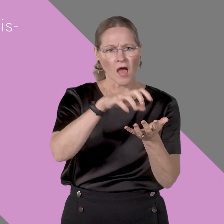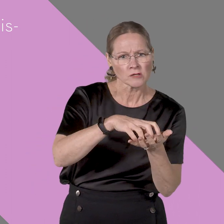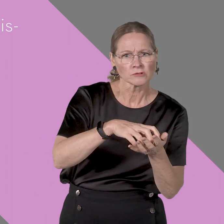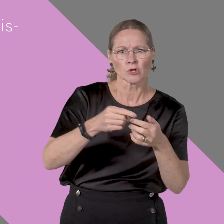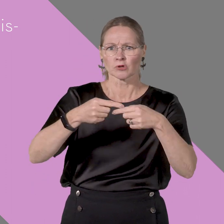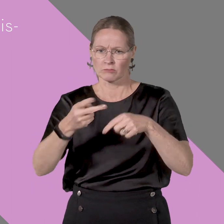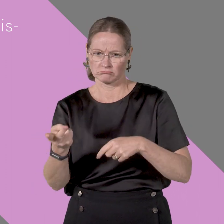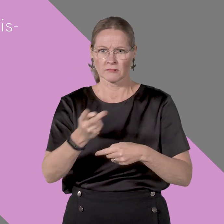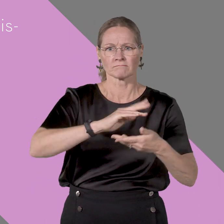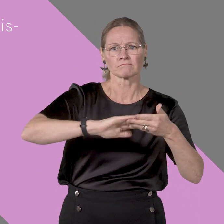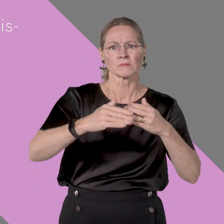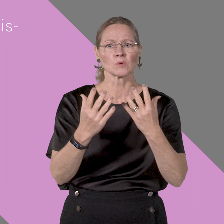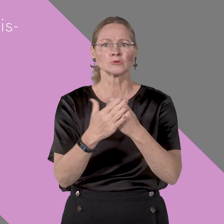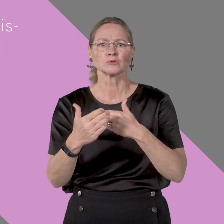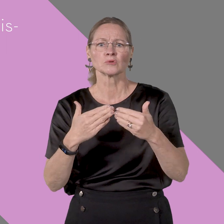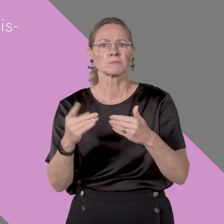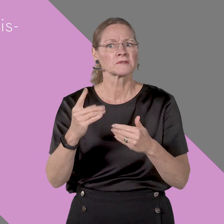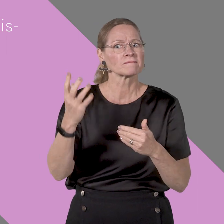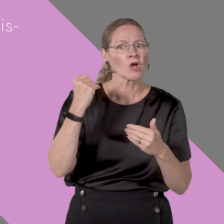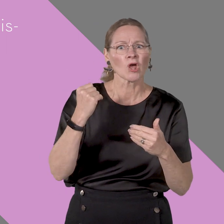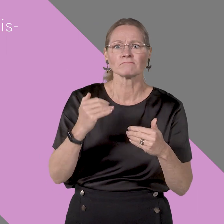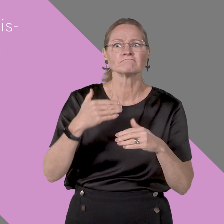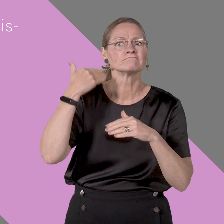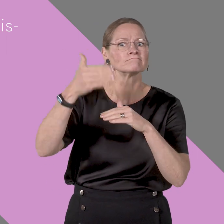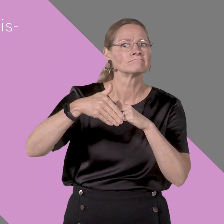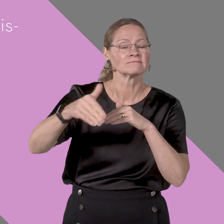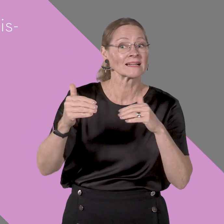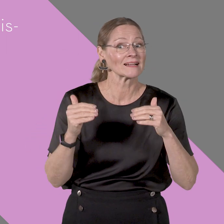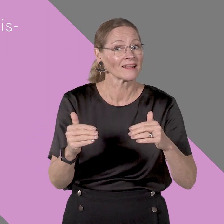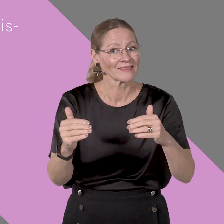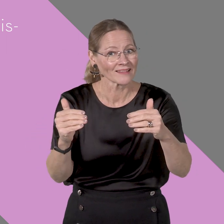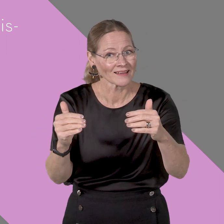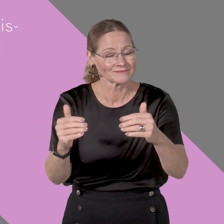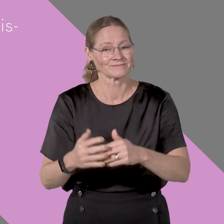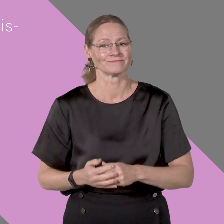kuinka hallituksen ja toimikunnan välistä yhteistyötä voitaisiin jatkossa kehittää.